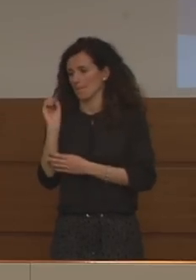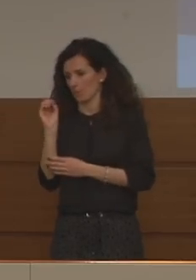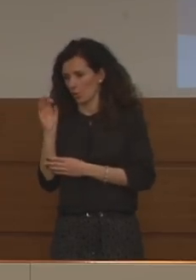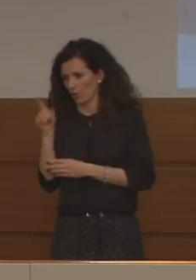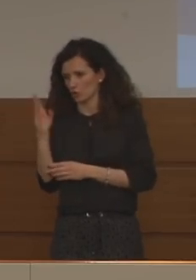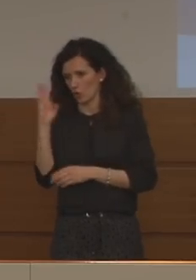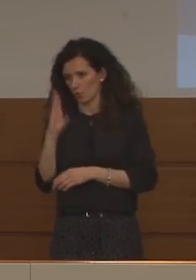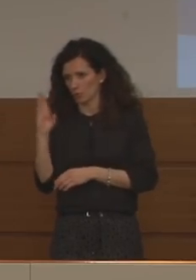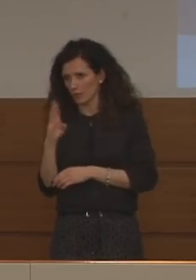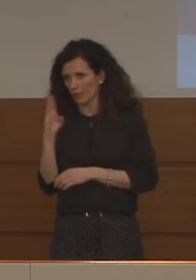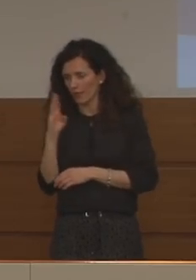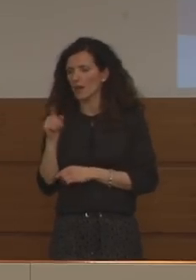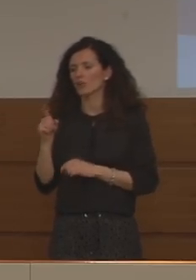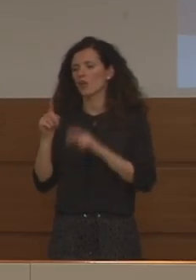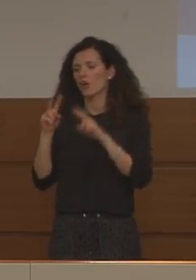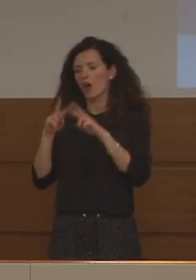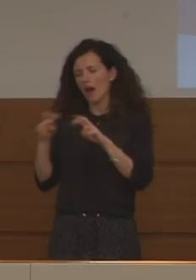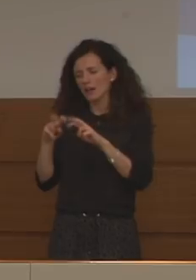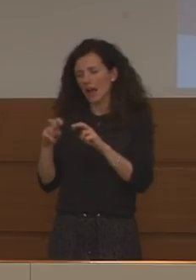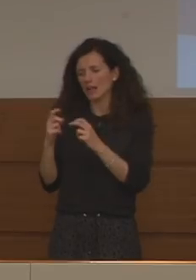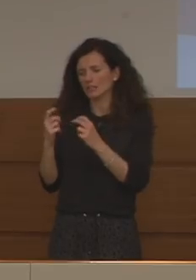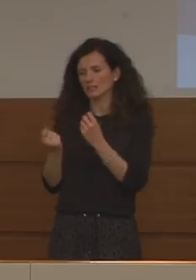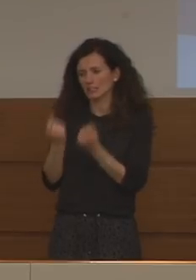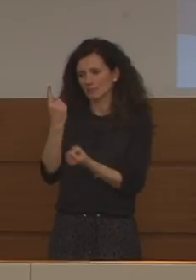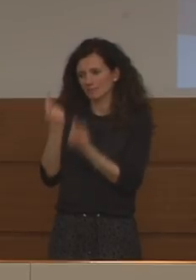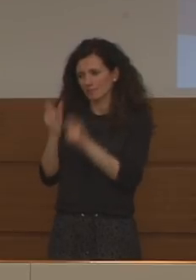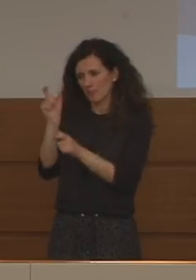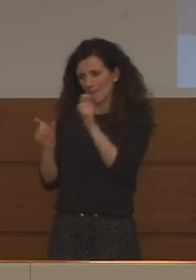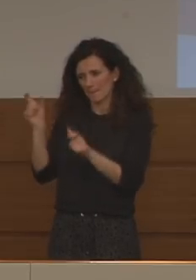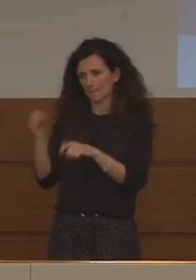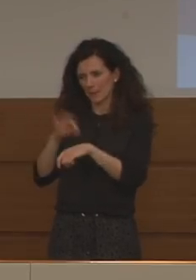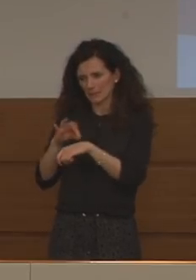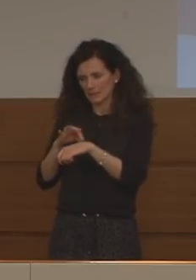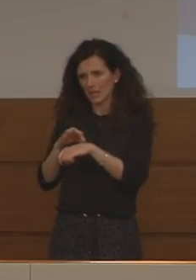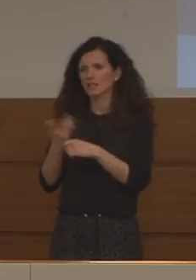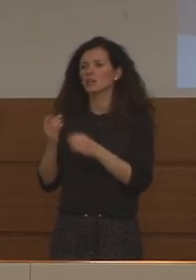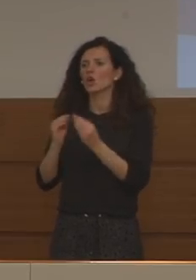un'analisi sui casi che si stanno creando, come stanno crescendo; e al commissario